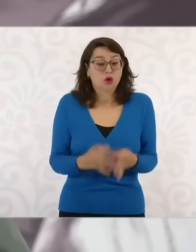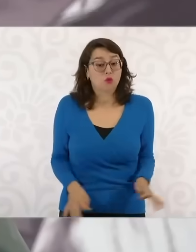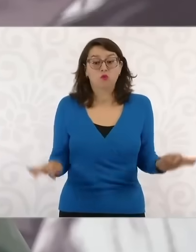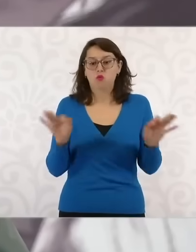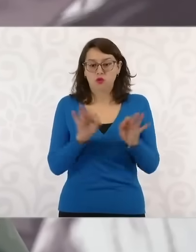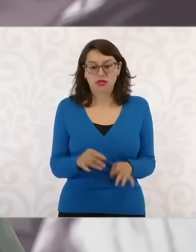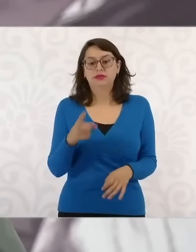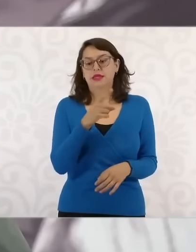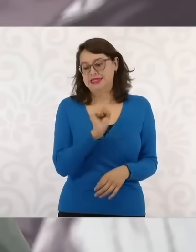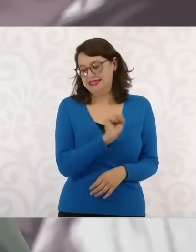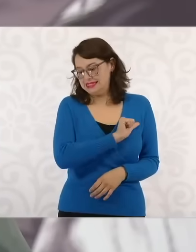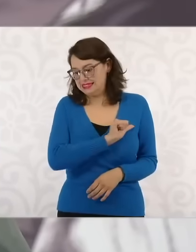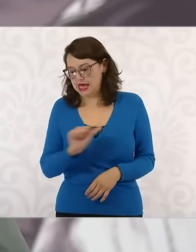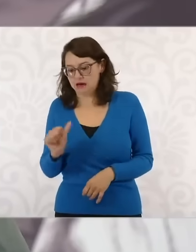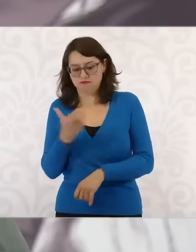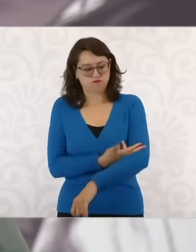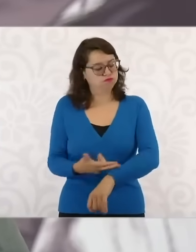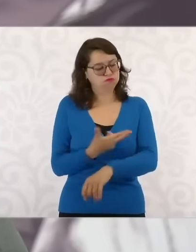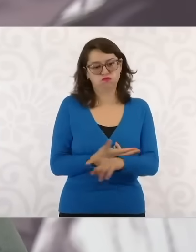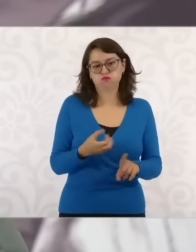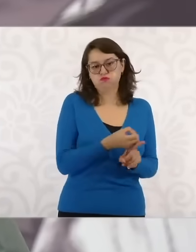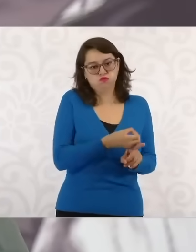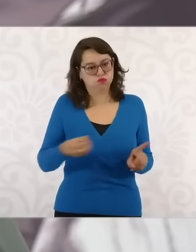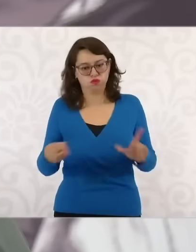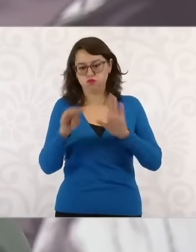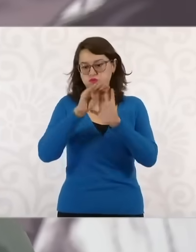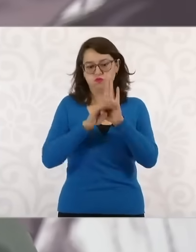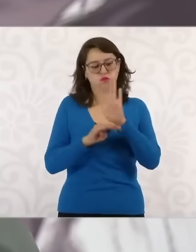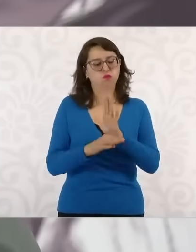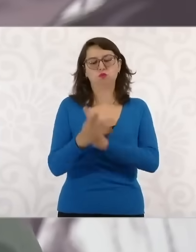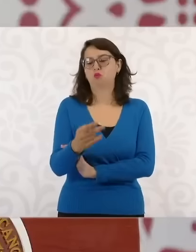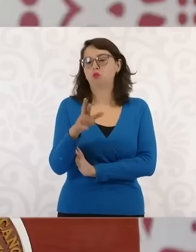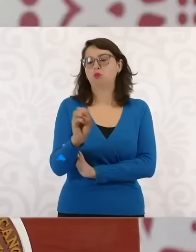la Secretaría de Salud con la publicación de los PRONAM. Porque hoy en el catálogo de medicamentos